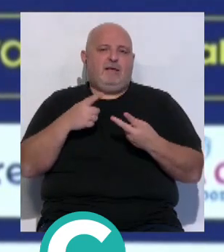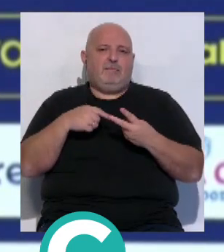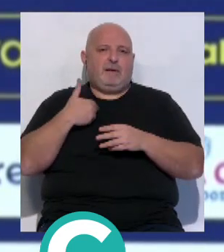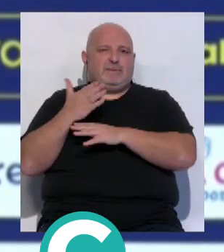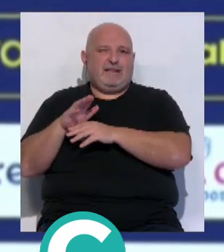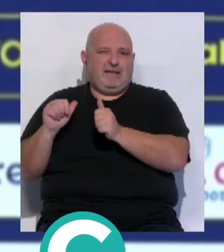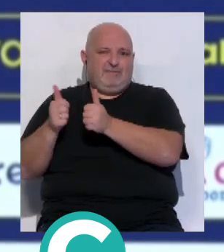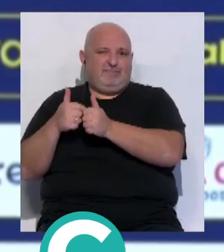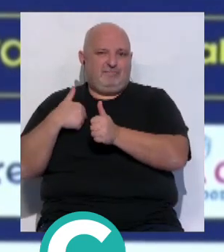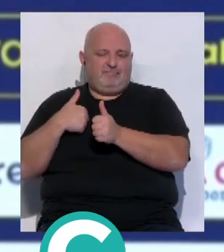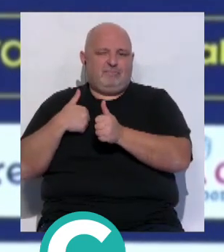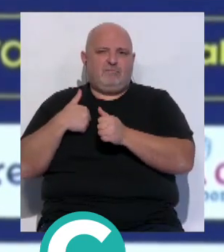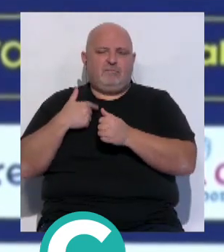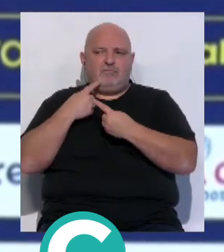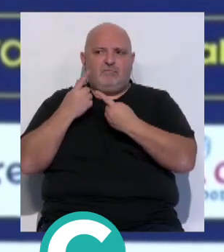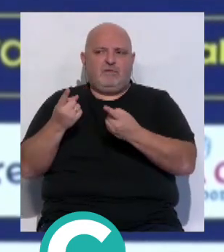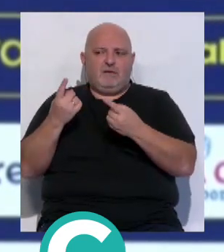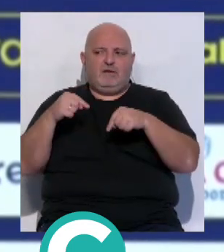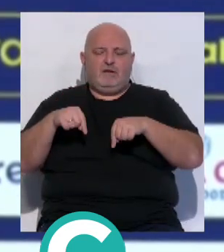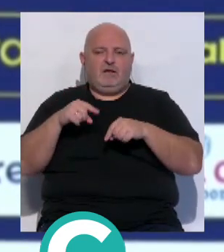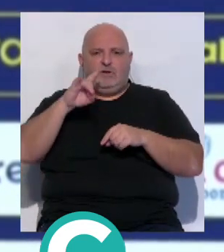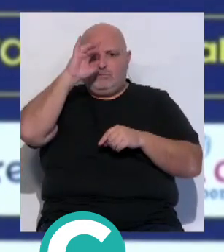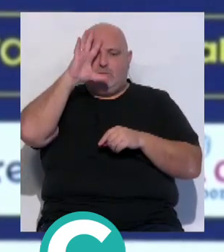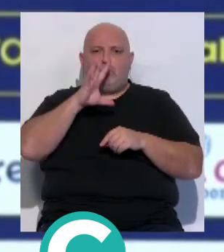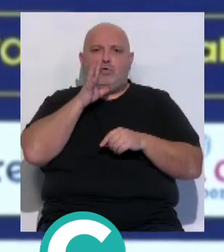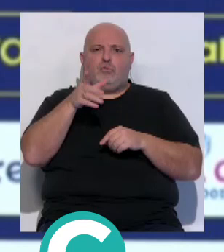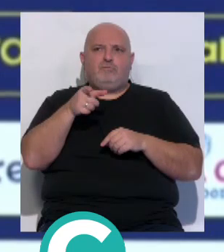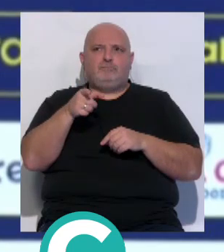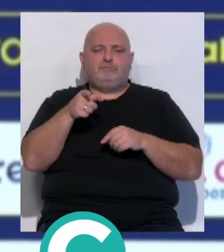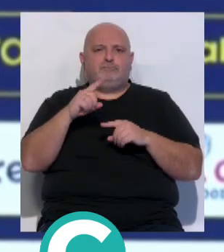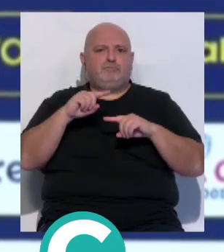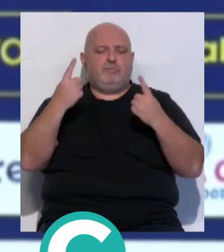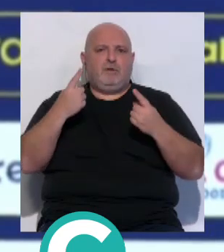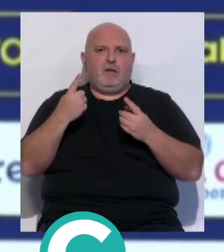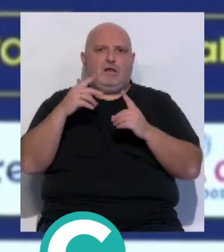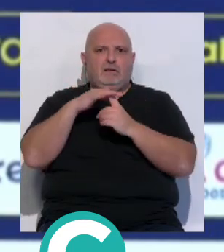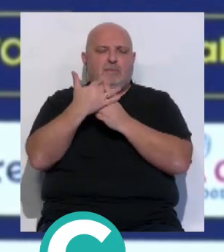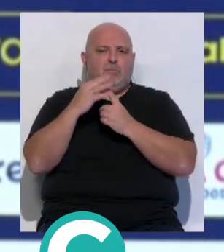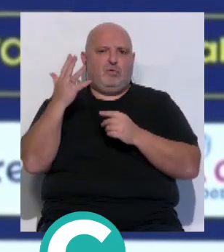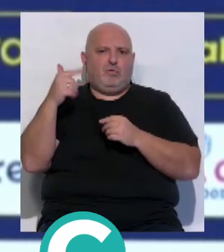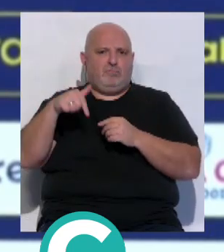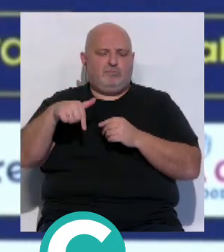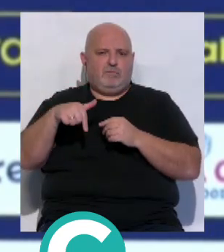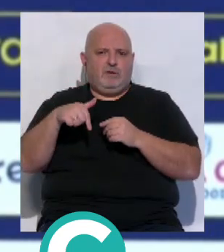representante que están acá le dije que estoy sorprendido con primero el clima que que se vive